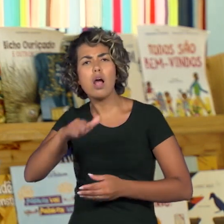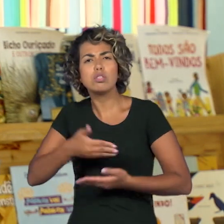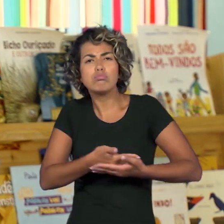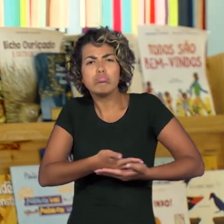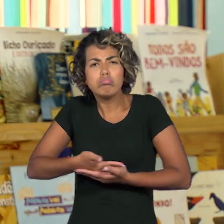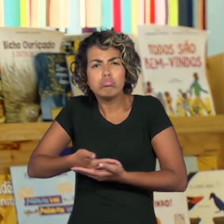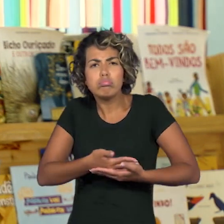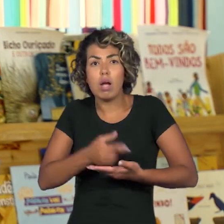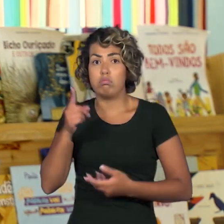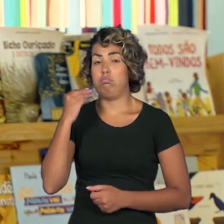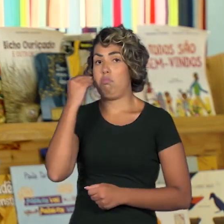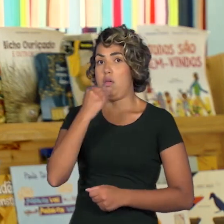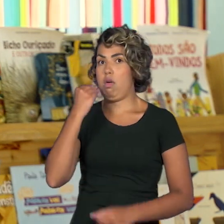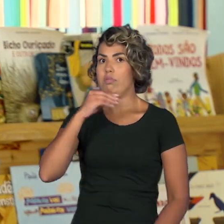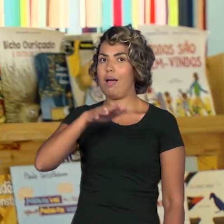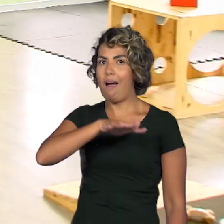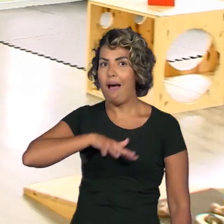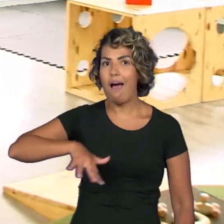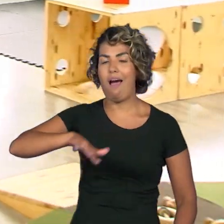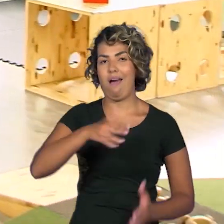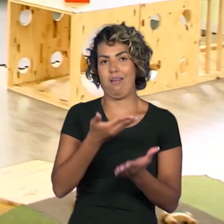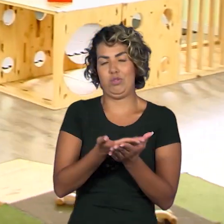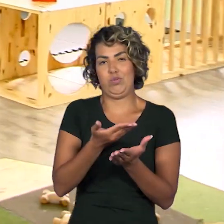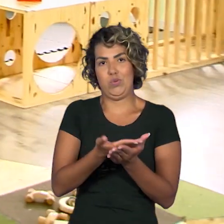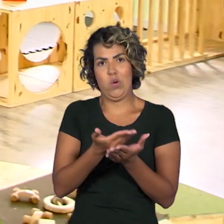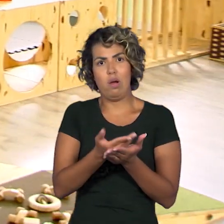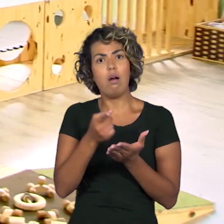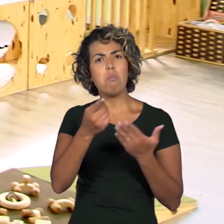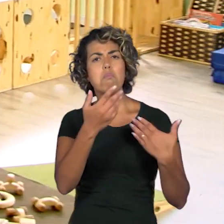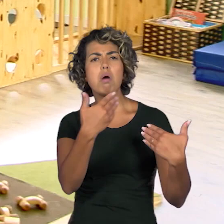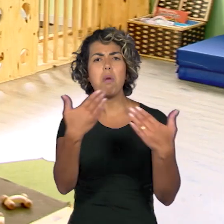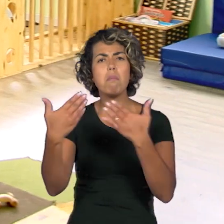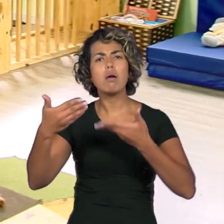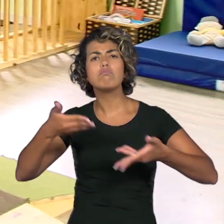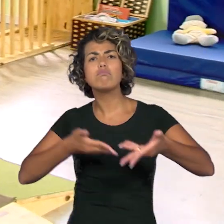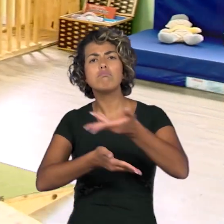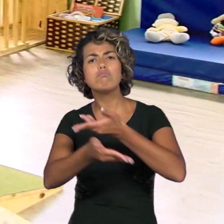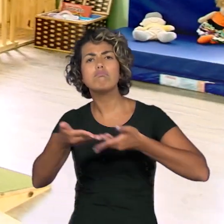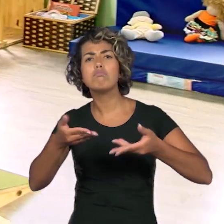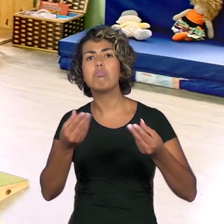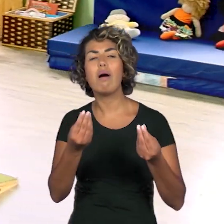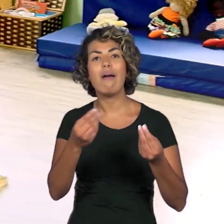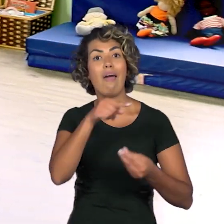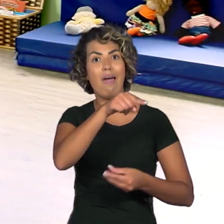DE BEBÊS EM ESPAÇOS COLETIVOS. ESTES DIÁLOGOS PRETENDEM CONTRIBUIR COM O TRABALHO